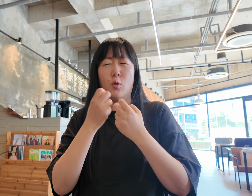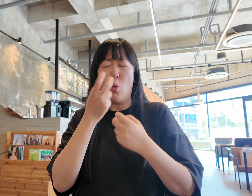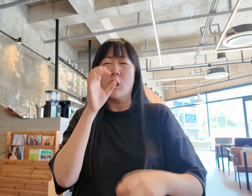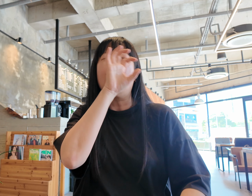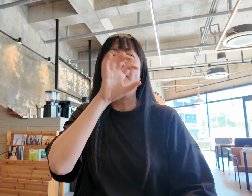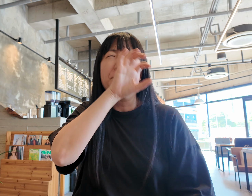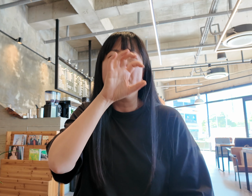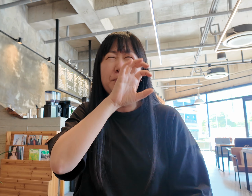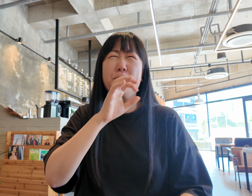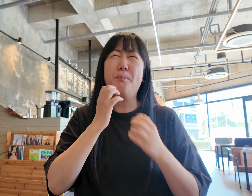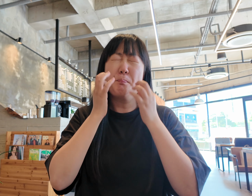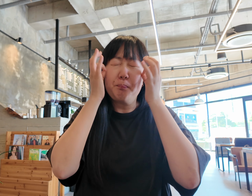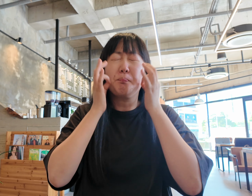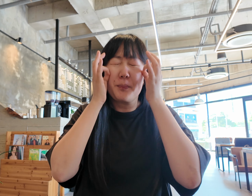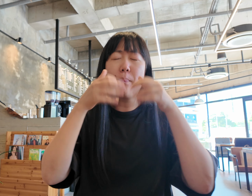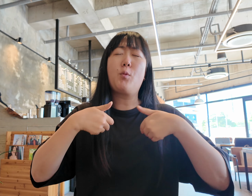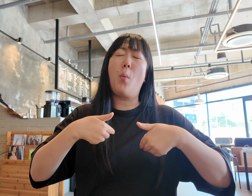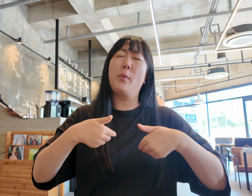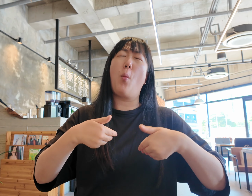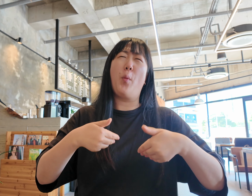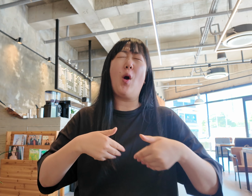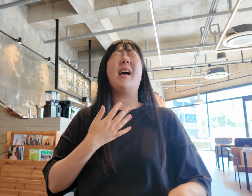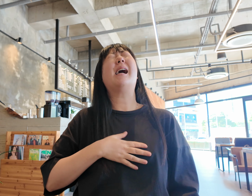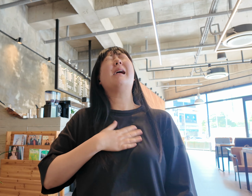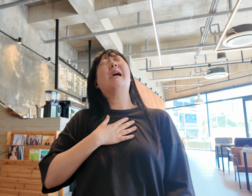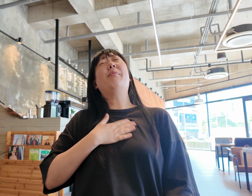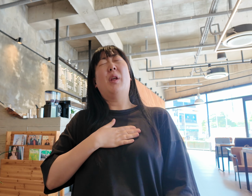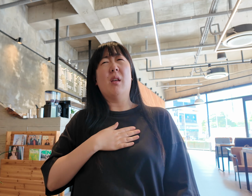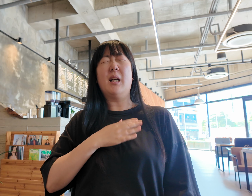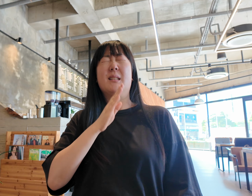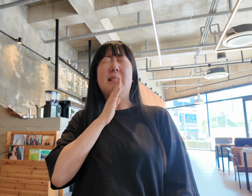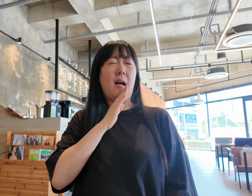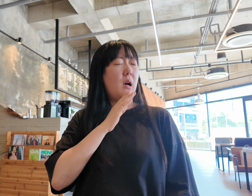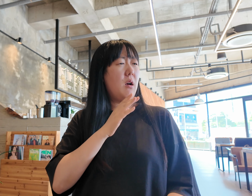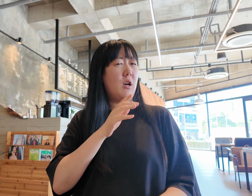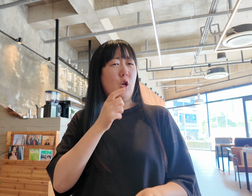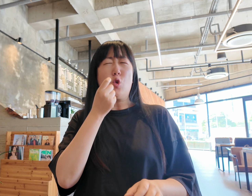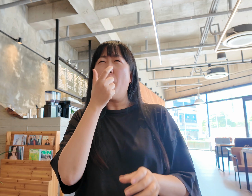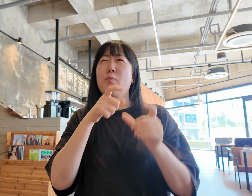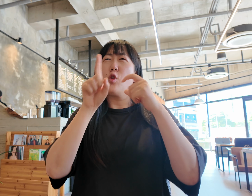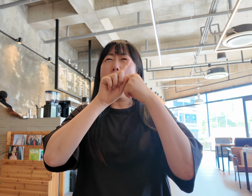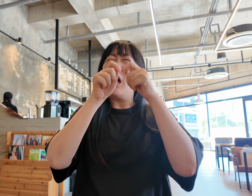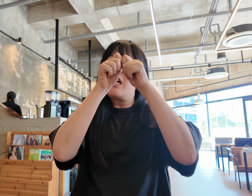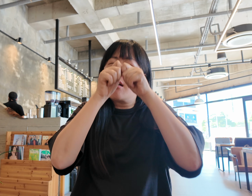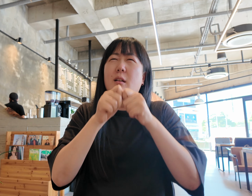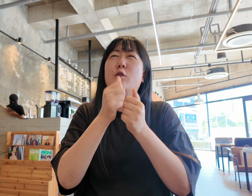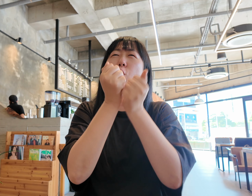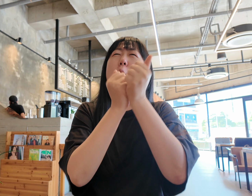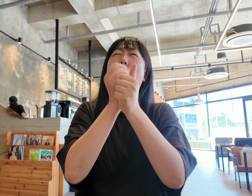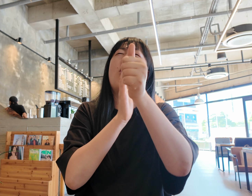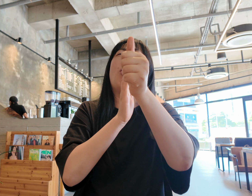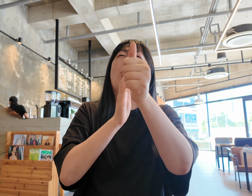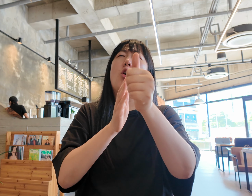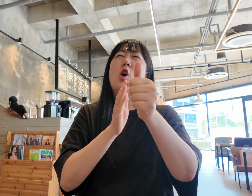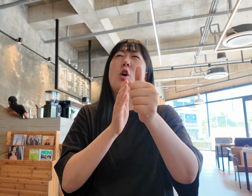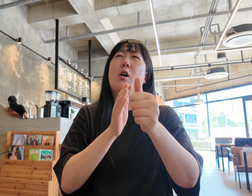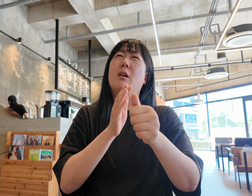必要があることはわかりました 。 でも、もっと詳しく説明しないのはなぜですか？